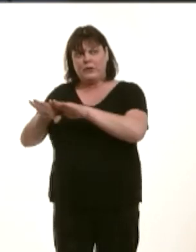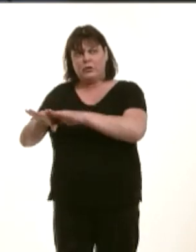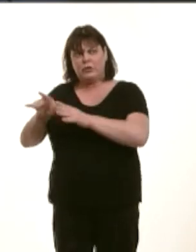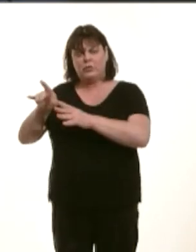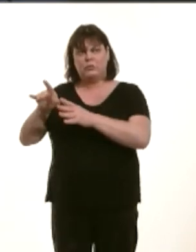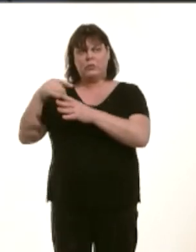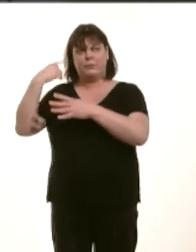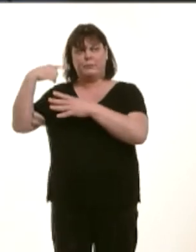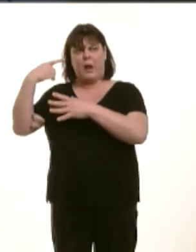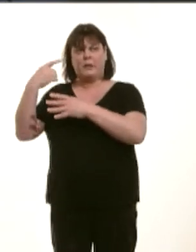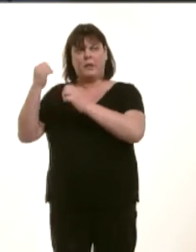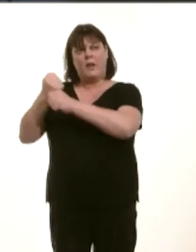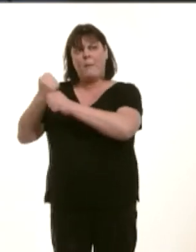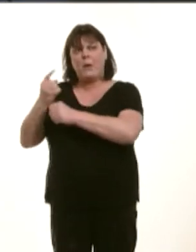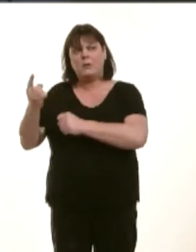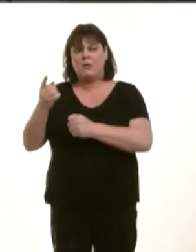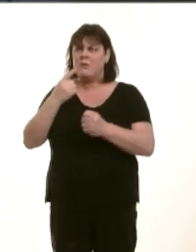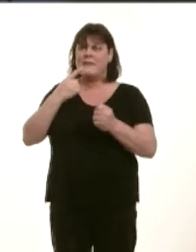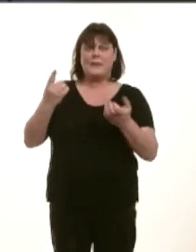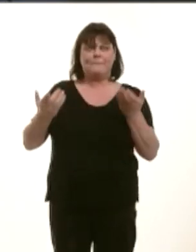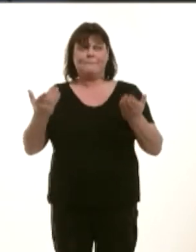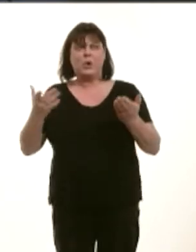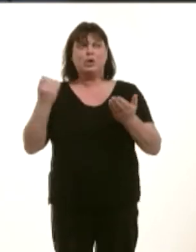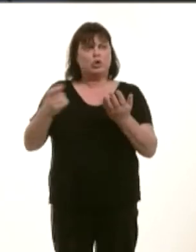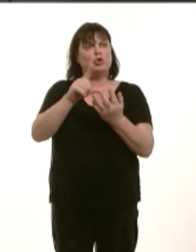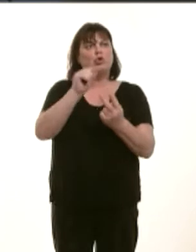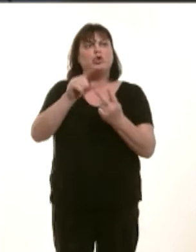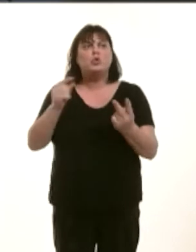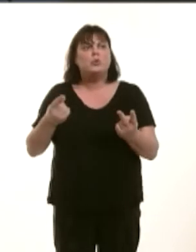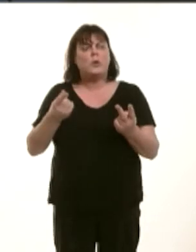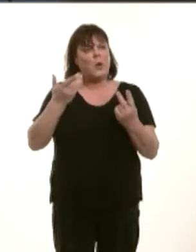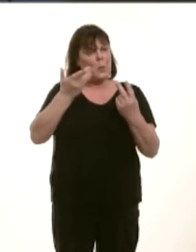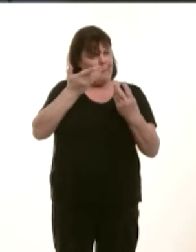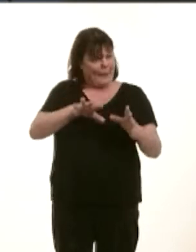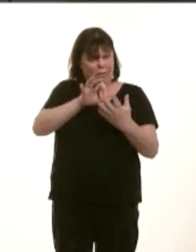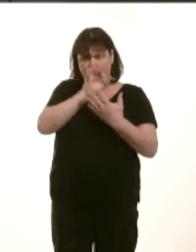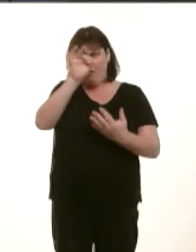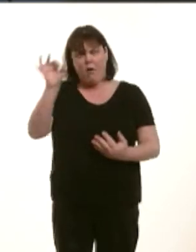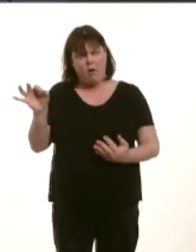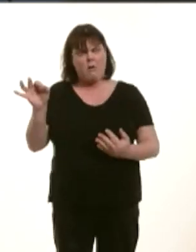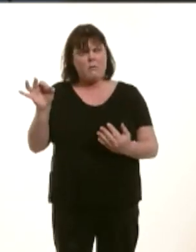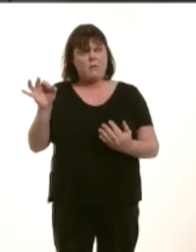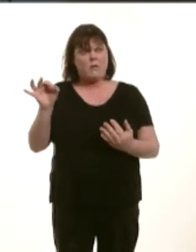chi hyn yn glir yn eich ateb, fod o leiaf y ddraig goch yn cael ei chynnwys ar y drwydded,